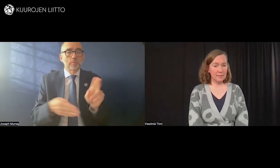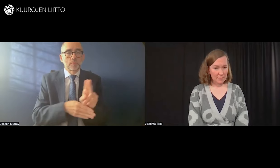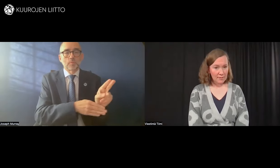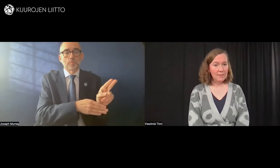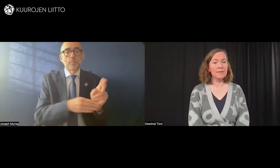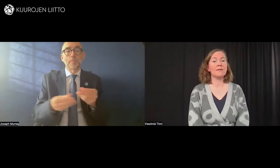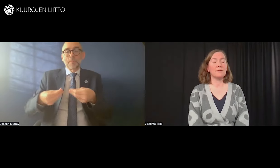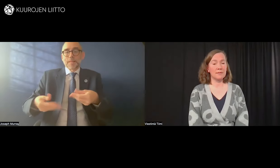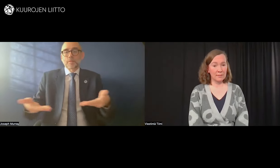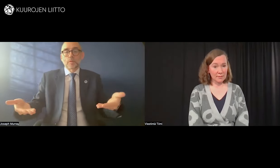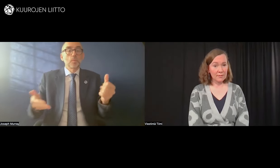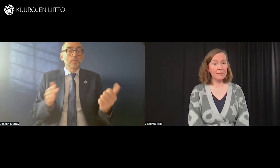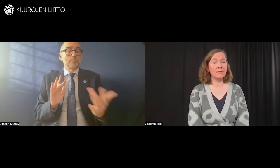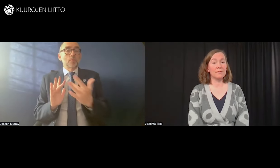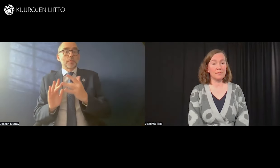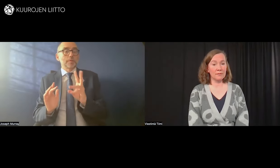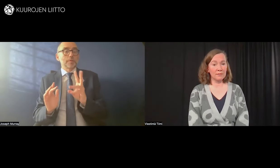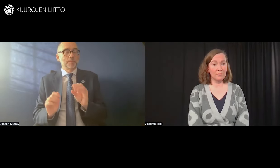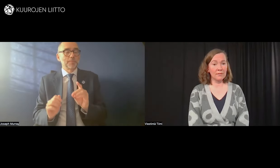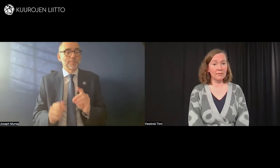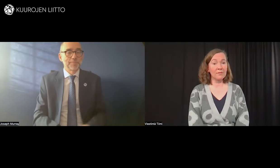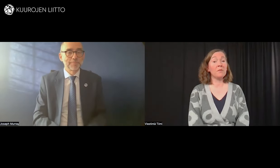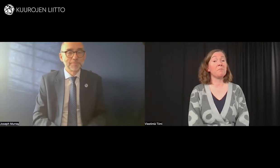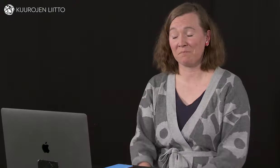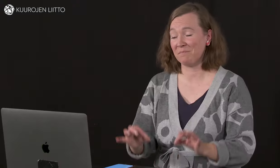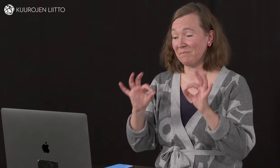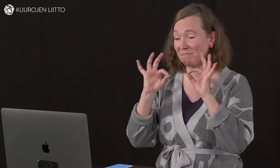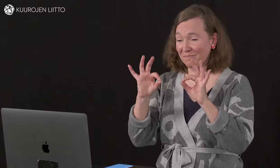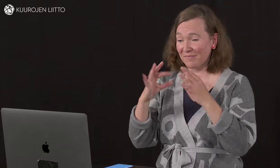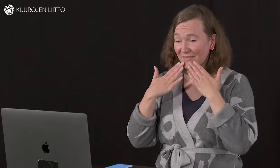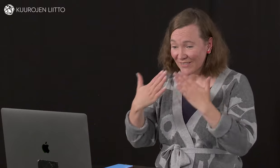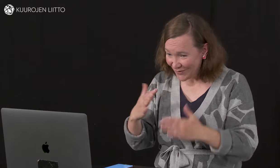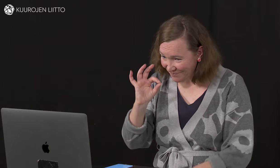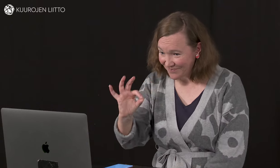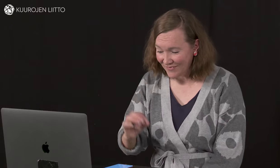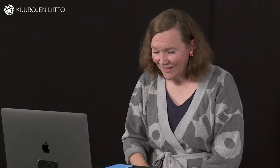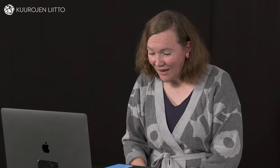Materiaaleista voitte ottaa yhteyttä WFD:hen. Hienoa, kiitoksia!